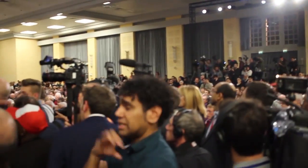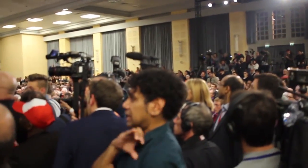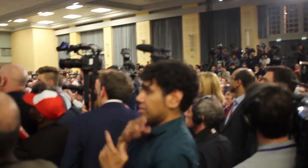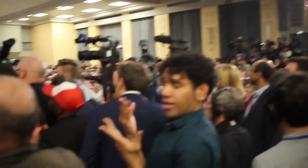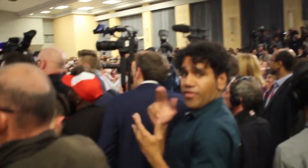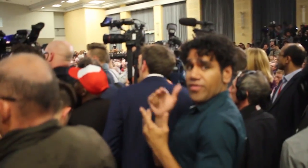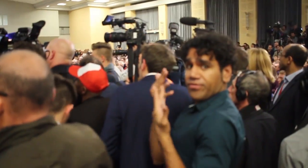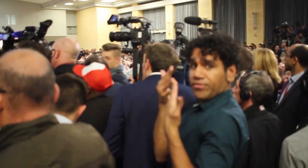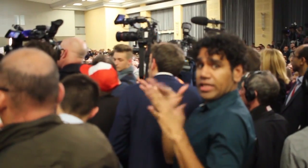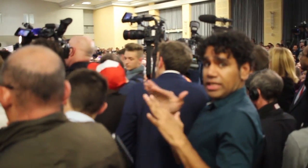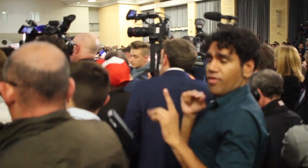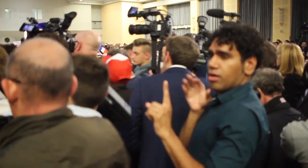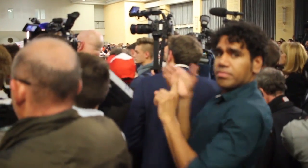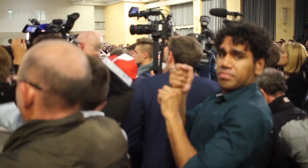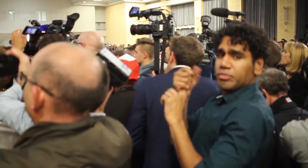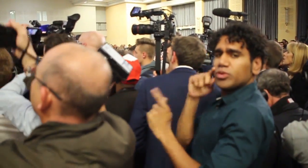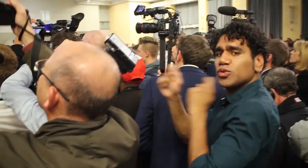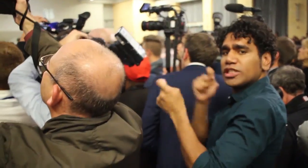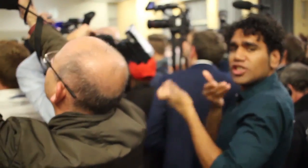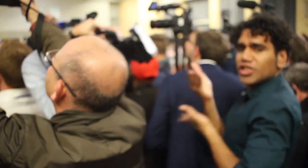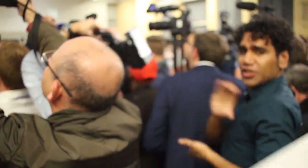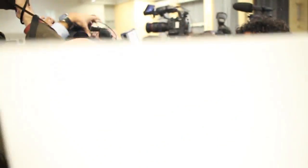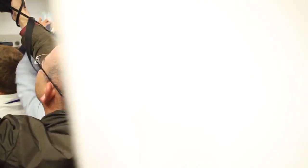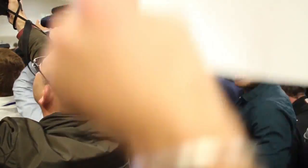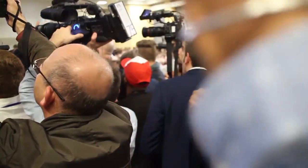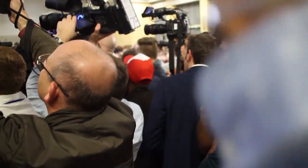Le meeting est presque terminé. Je vais essayer d’échanger quelques mots avec M. Juppé.